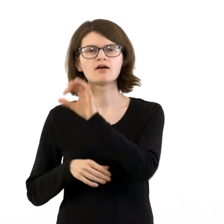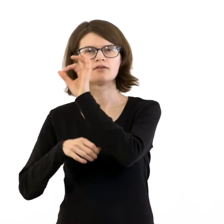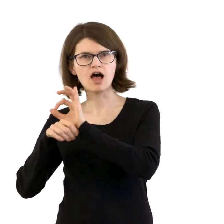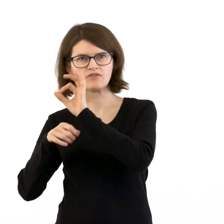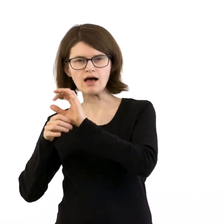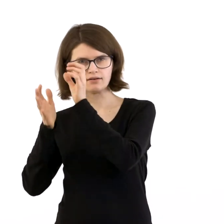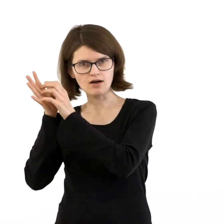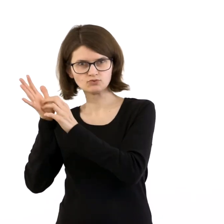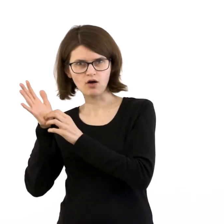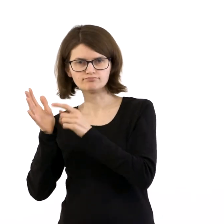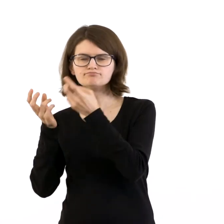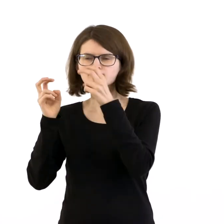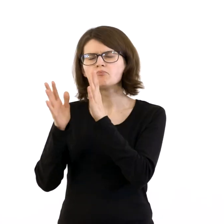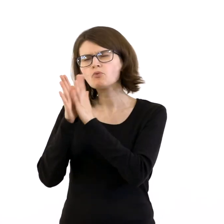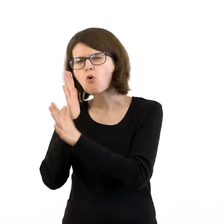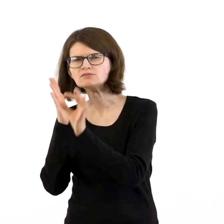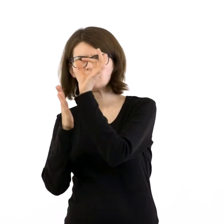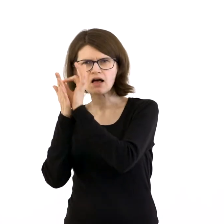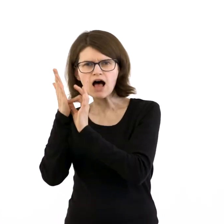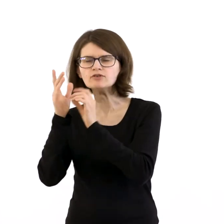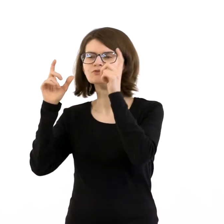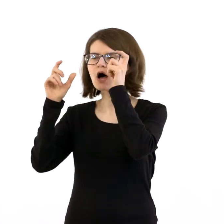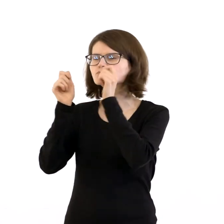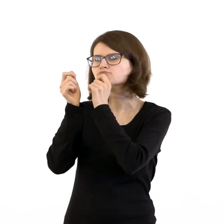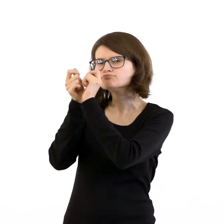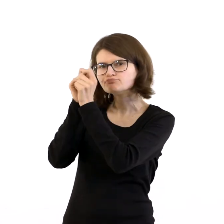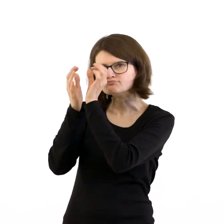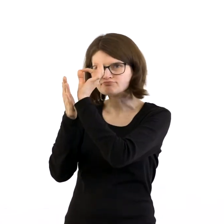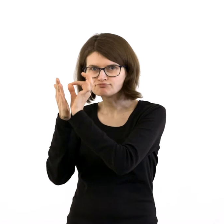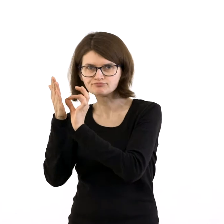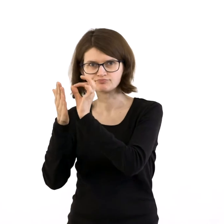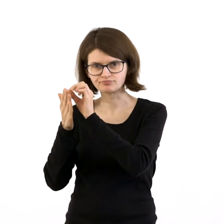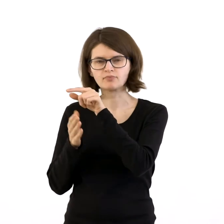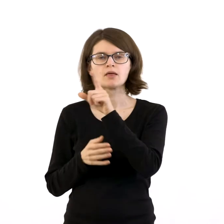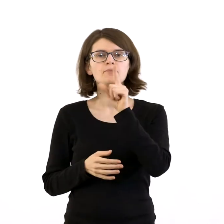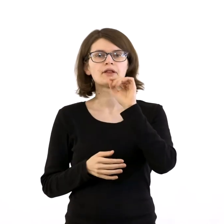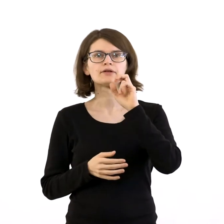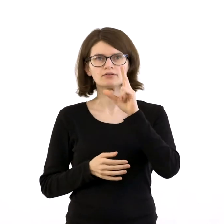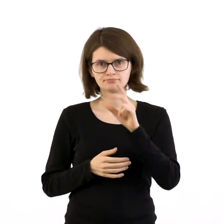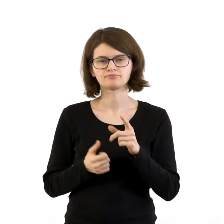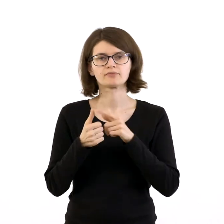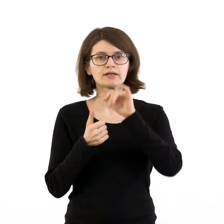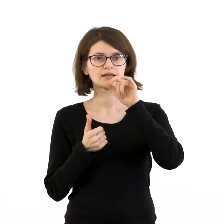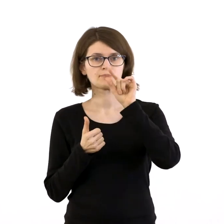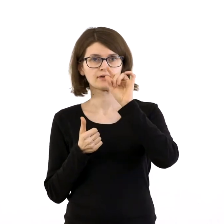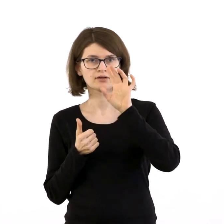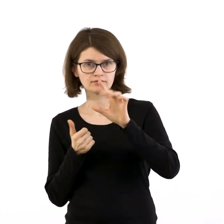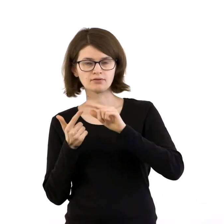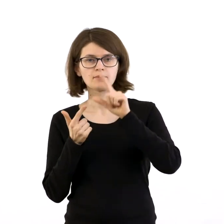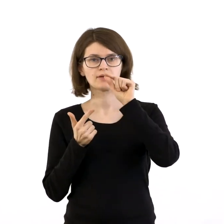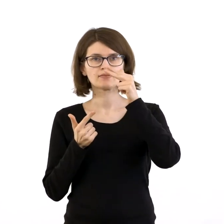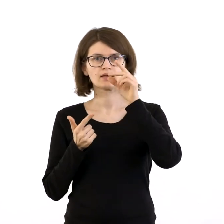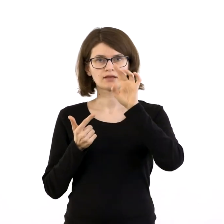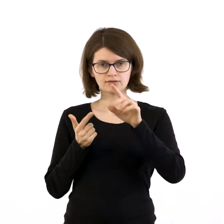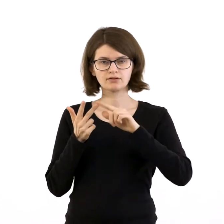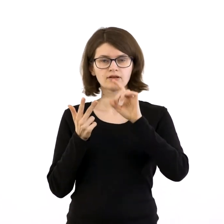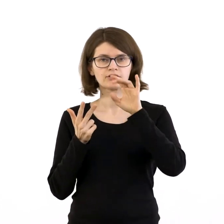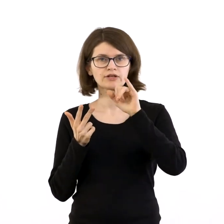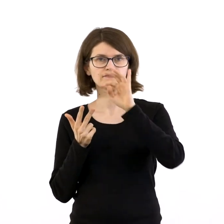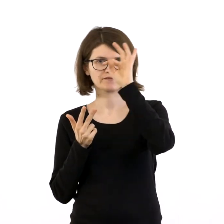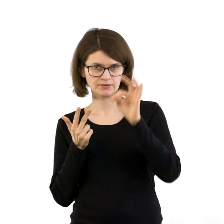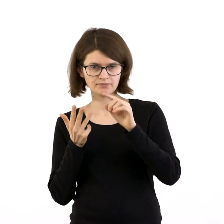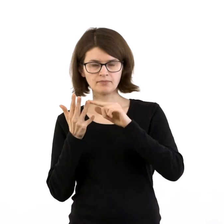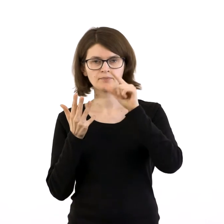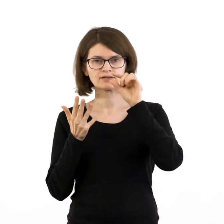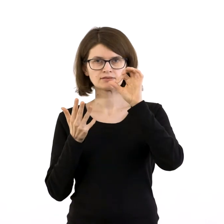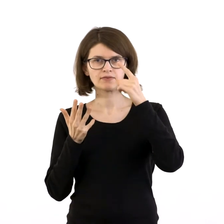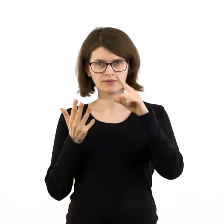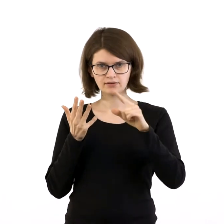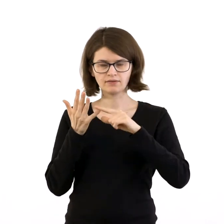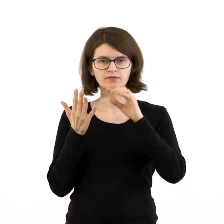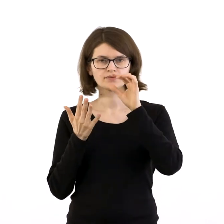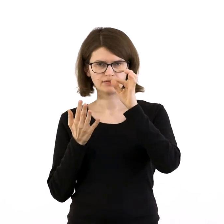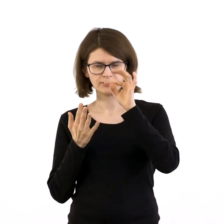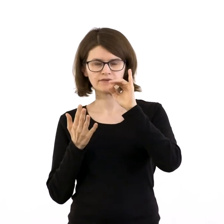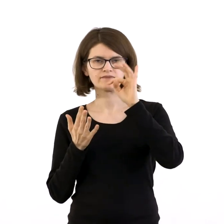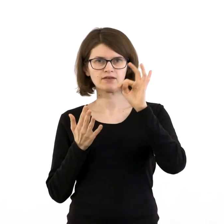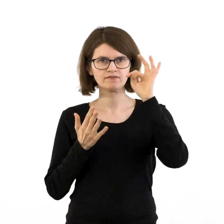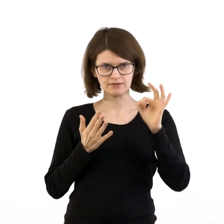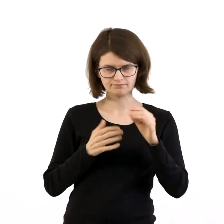grafika rastrową (tworzenie prostych grafik i obróbka zdjęć i grafik) – rozszerzenia plików: jpg, png, gif, psd, tiff;